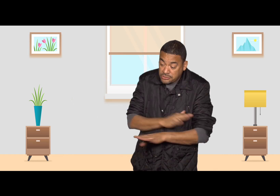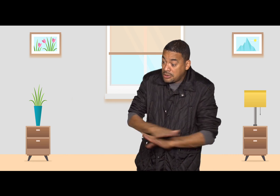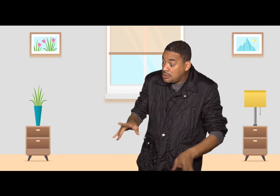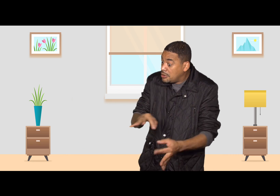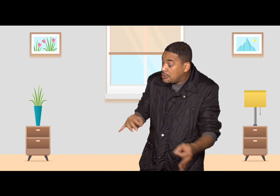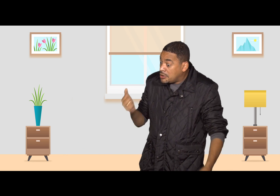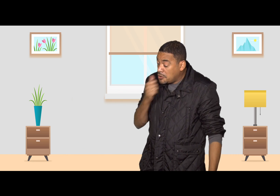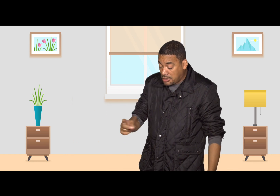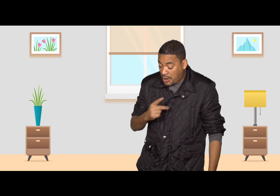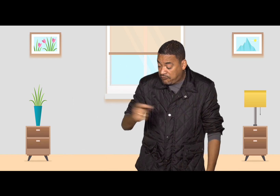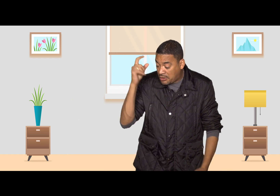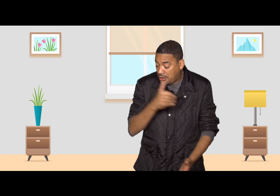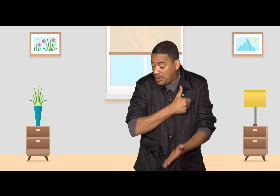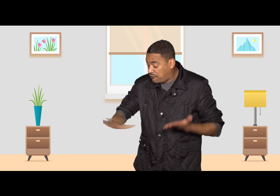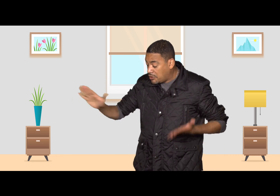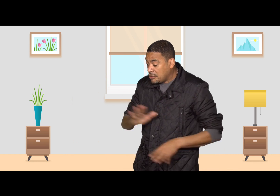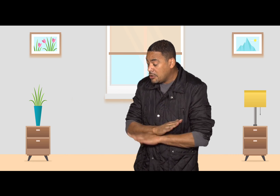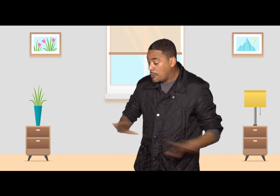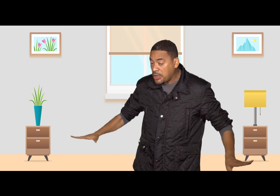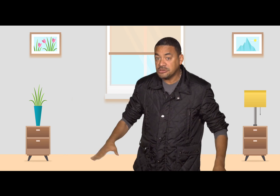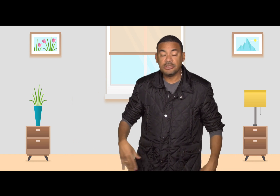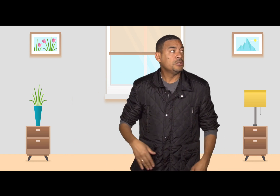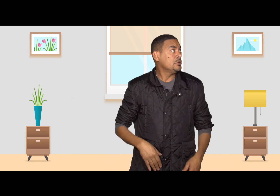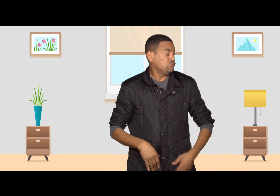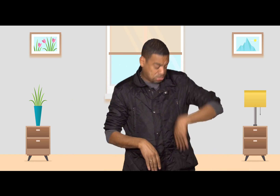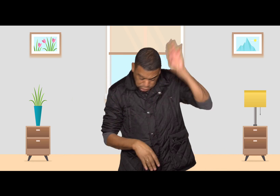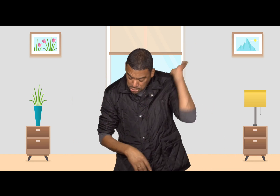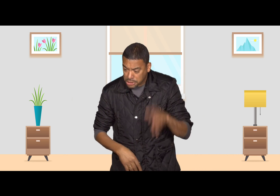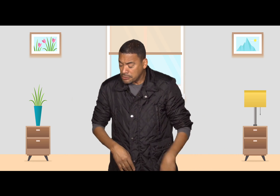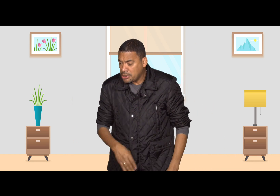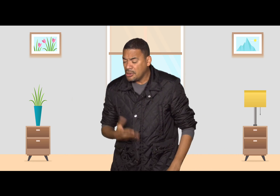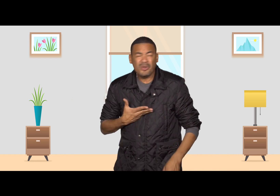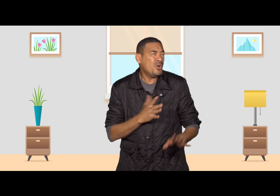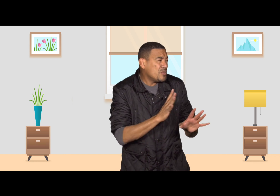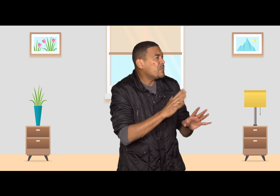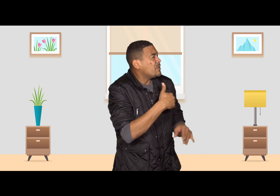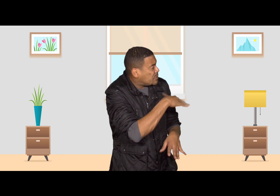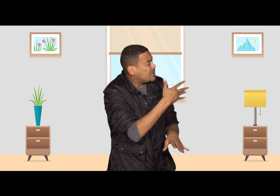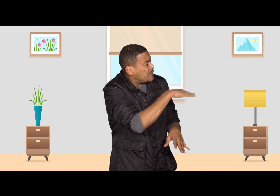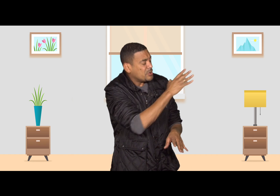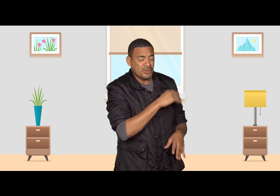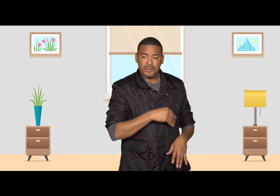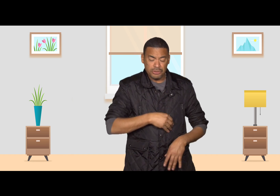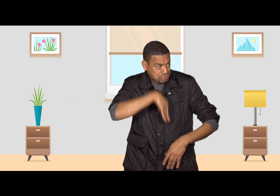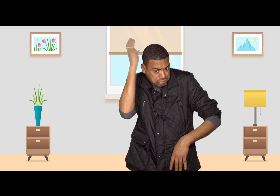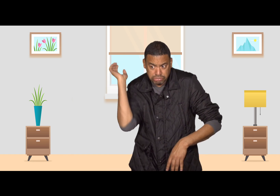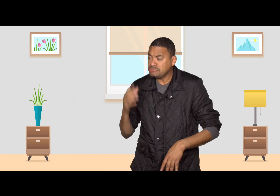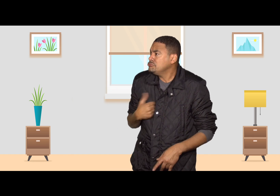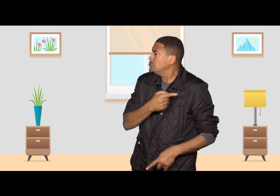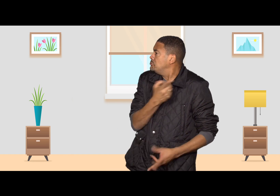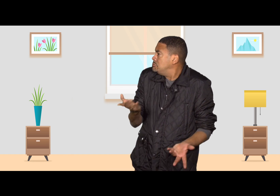si sigues con ese violín te vas a tener que ir de esta casa. No, no es justo, ¿por qué? -- reclamó el niño. La madre le dijo al padre: - No, espera, ve para allá. El niño comentó: - No es mi culpa,